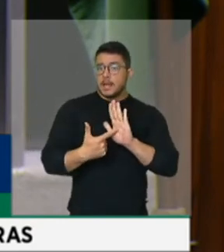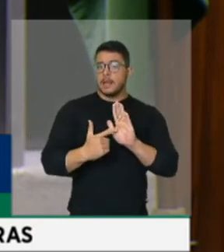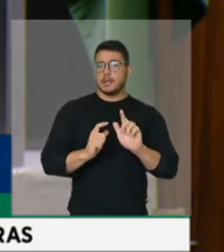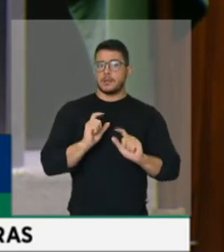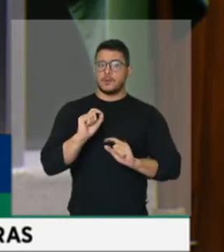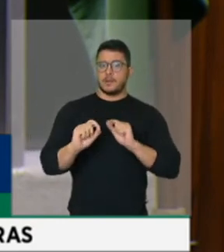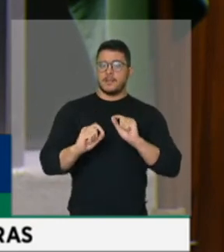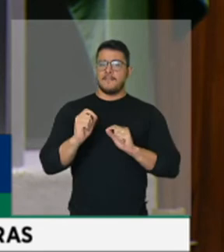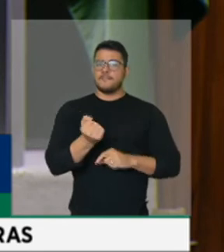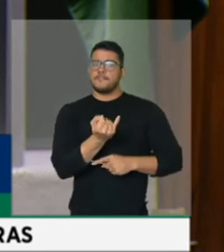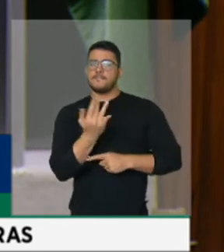ÚLTIMOS ANOS DE QUE A EMPRESA PERDEU... COMPETITIVIDADE. A